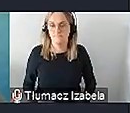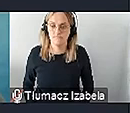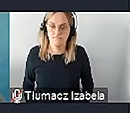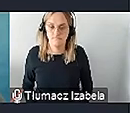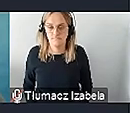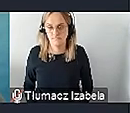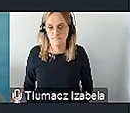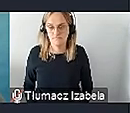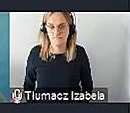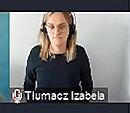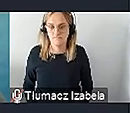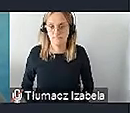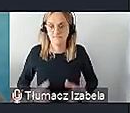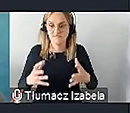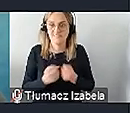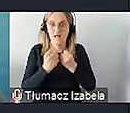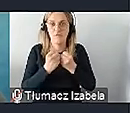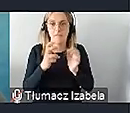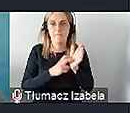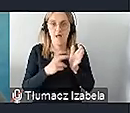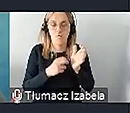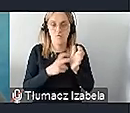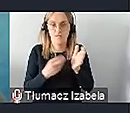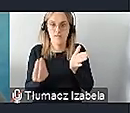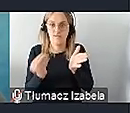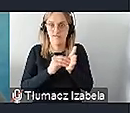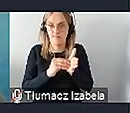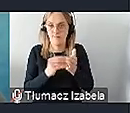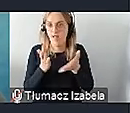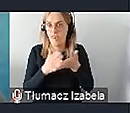"Znalezienie brakującego kawałka" - pisze pani Katarzyna.